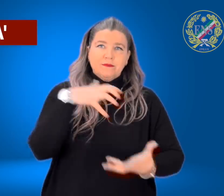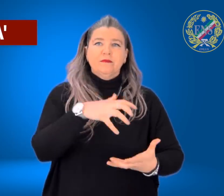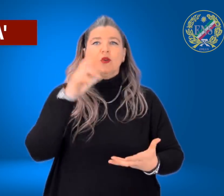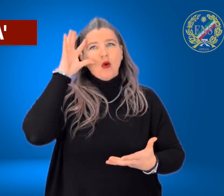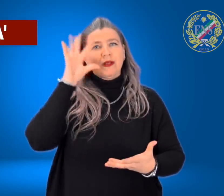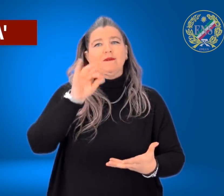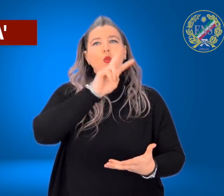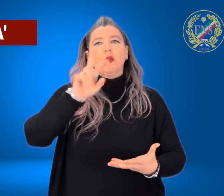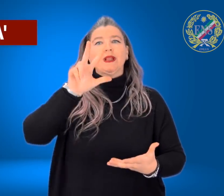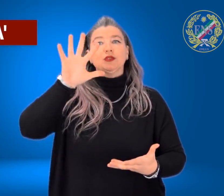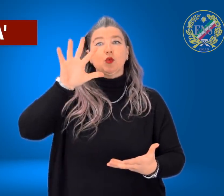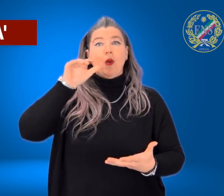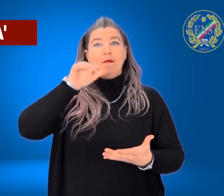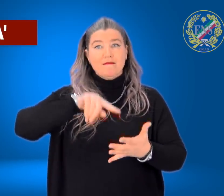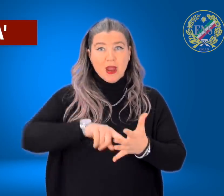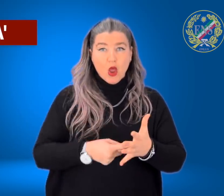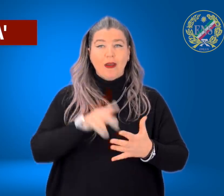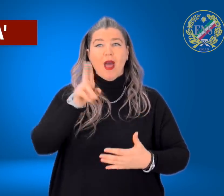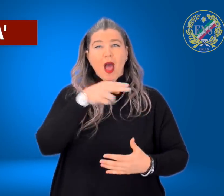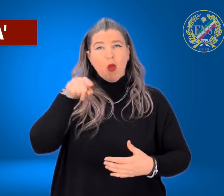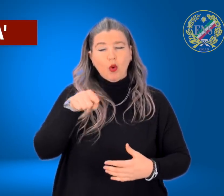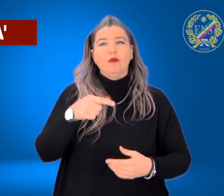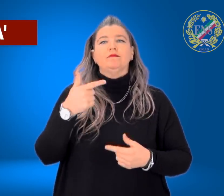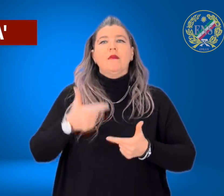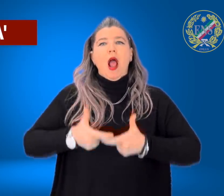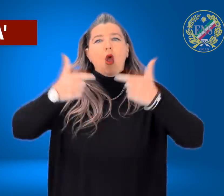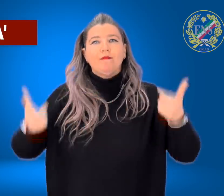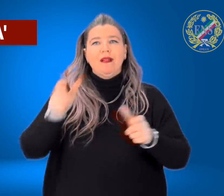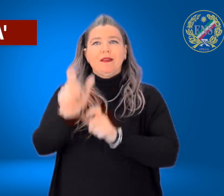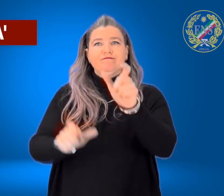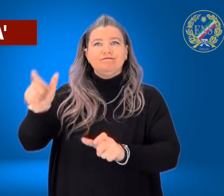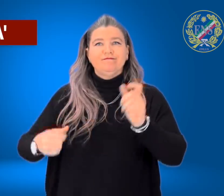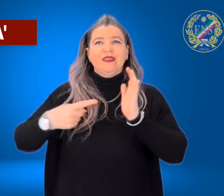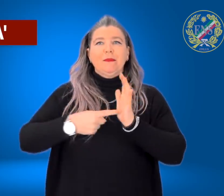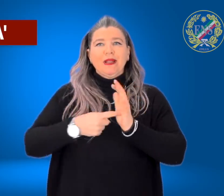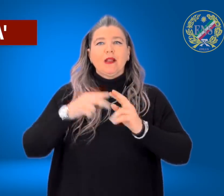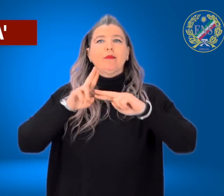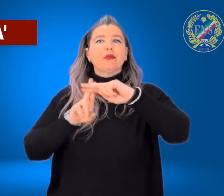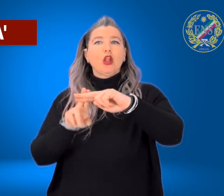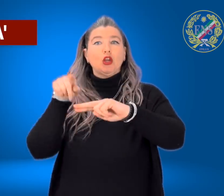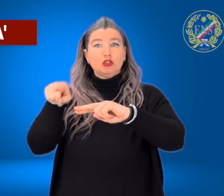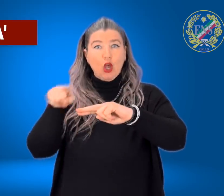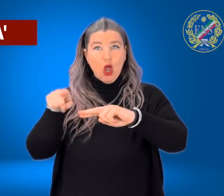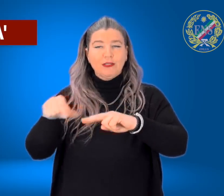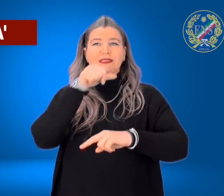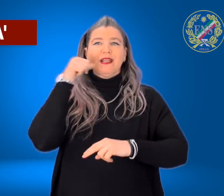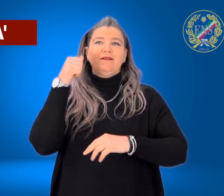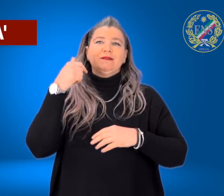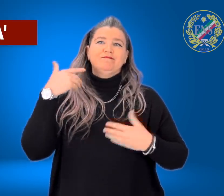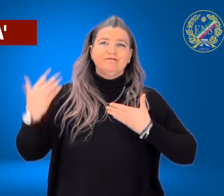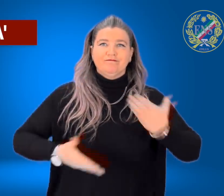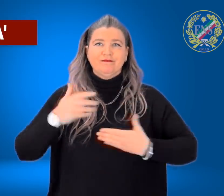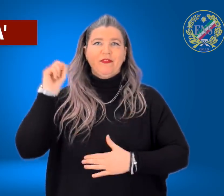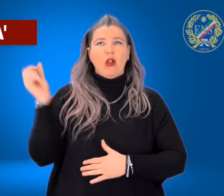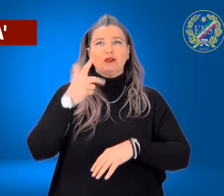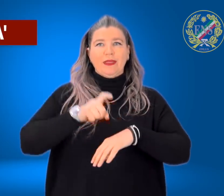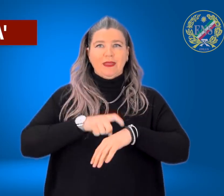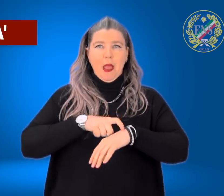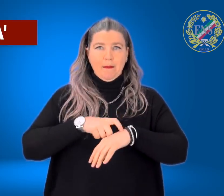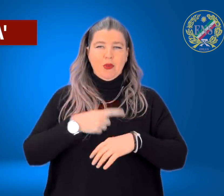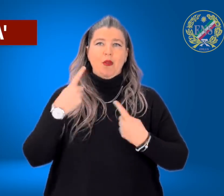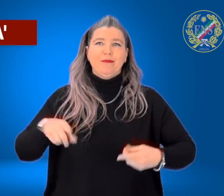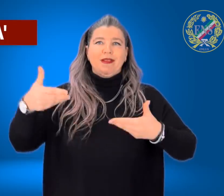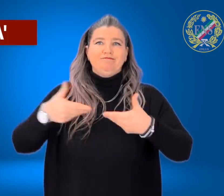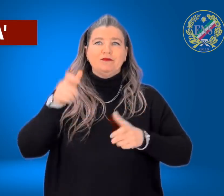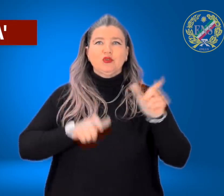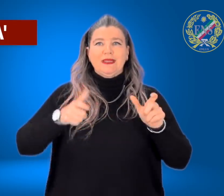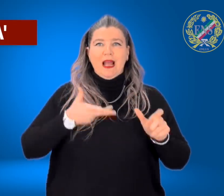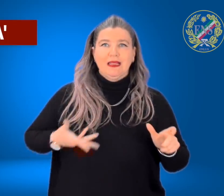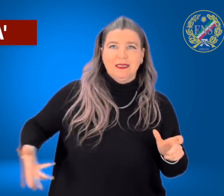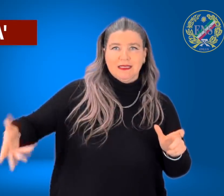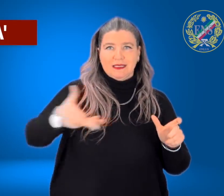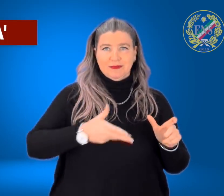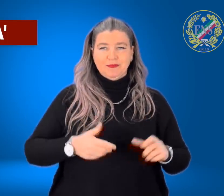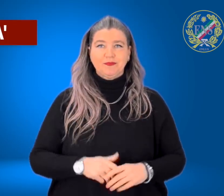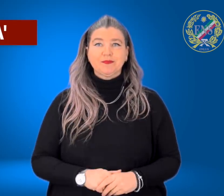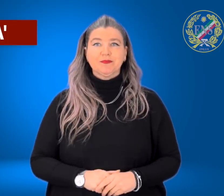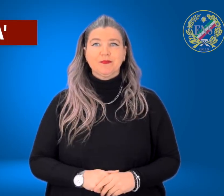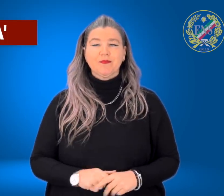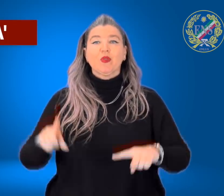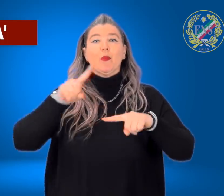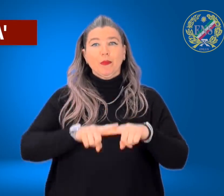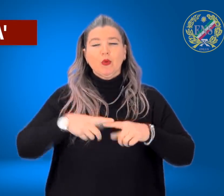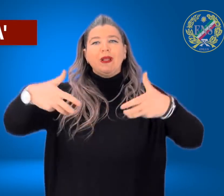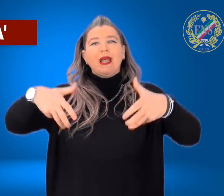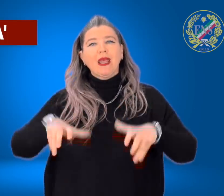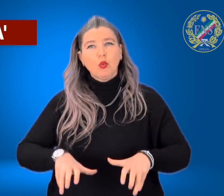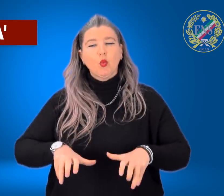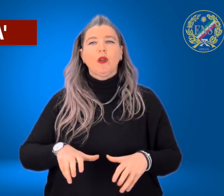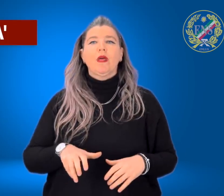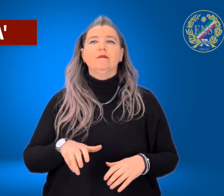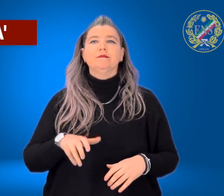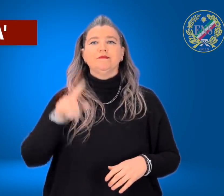e del carico lavorativo dei Pronto Soccorso.